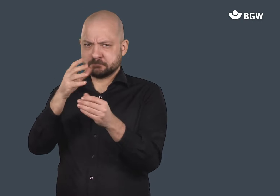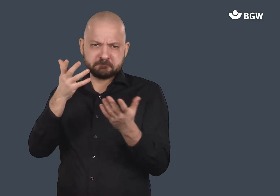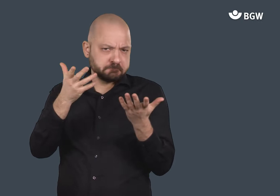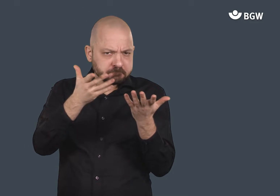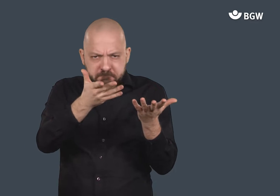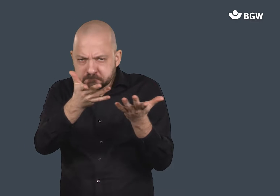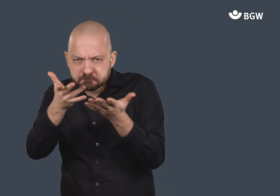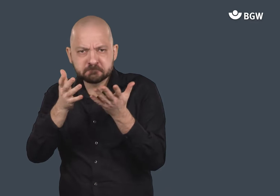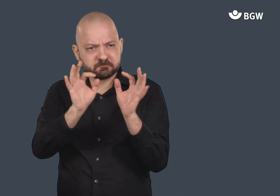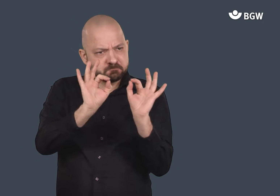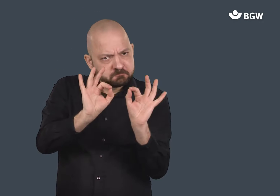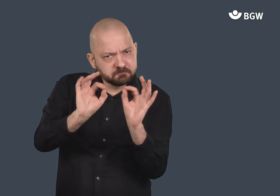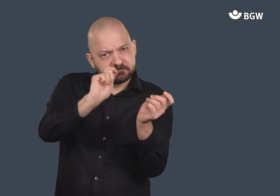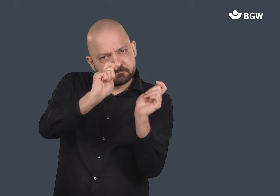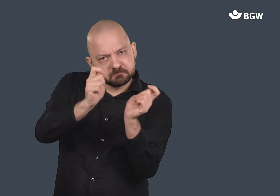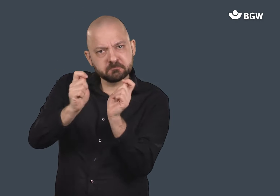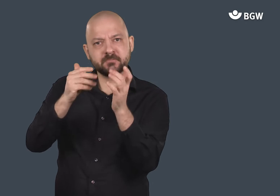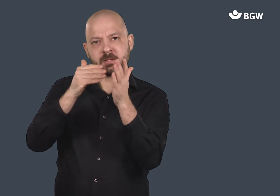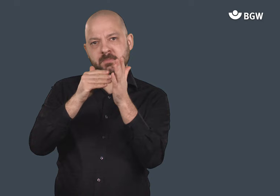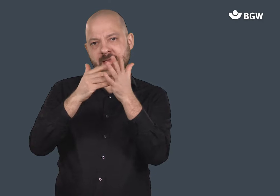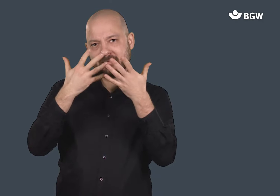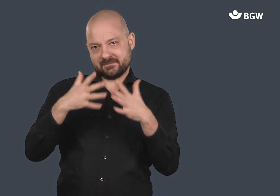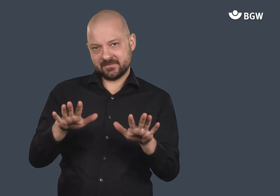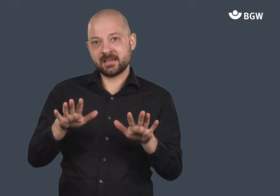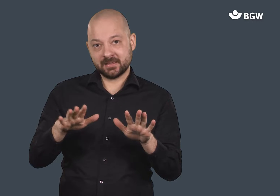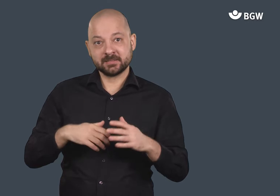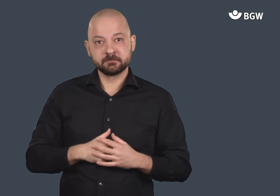barrierefrei zugänglich zu machen.